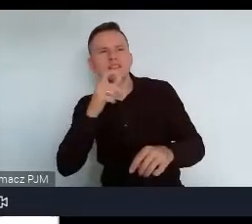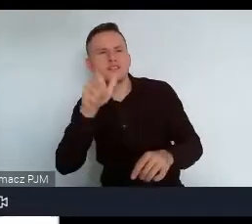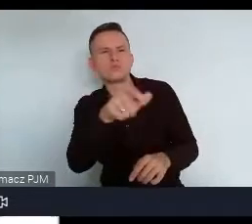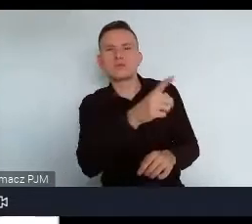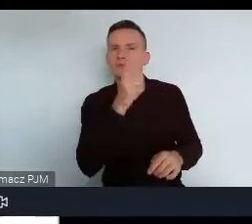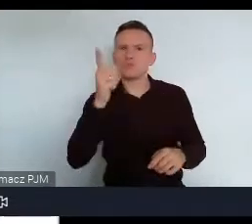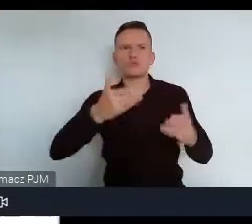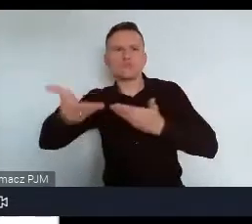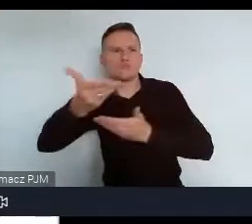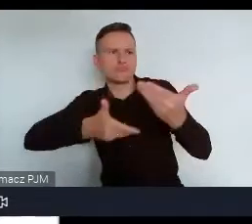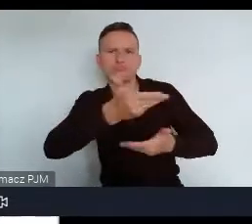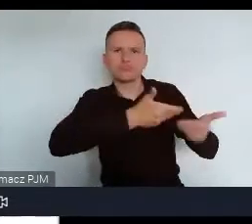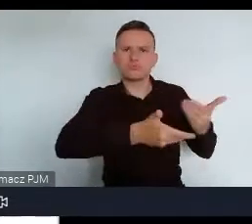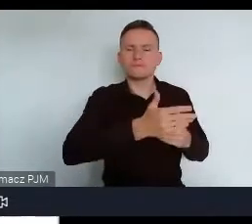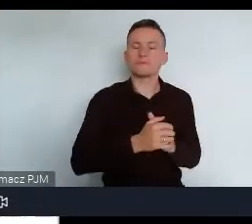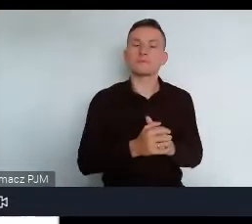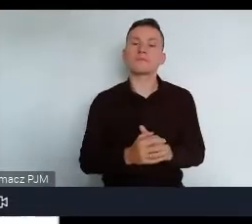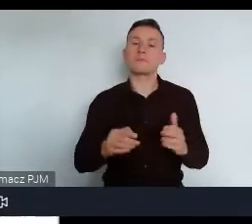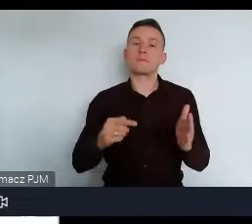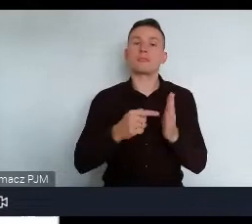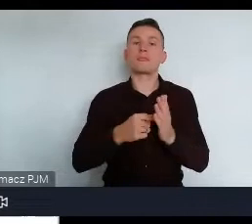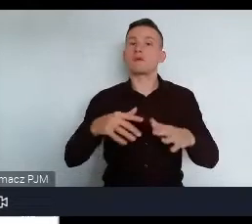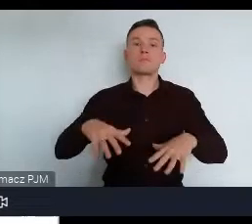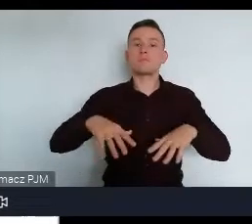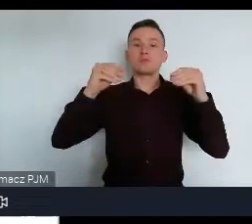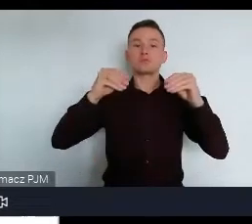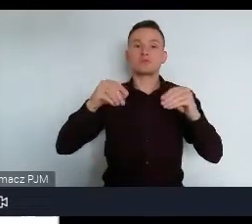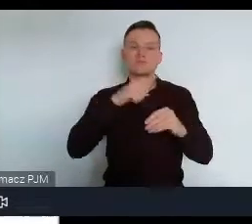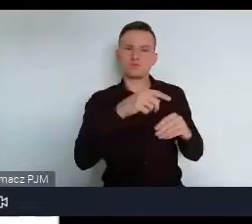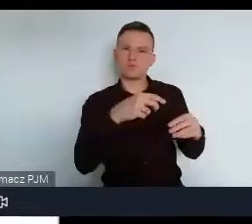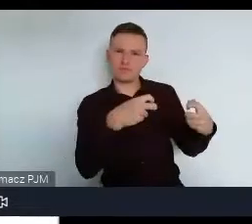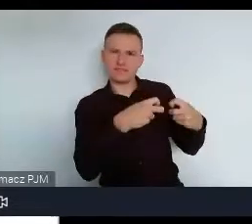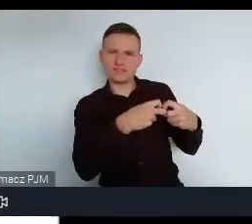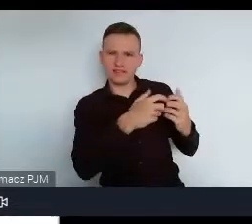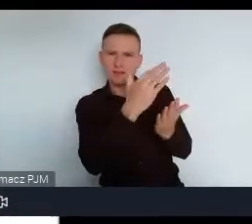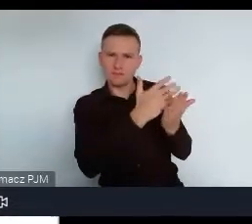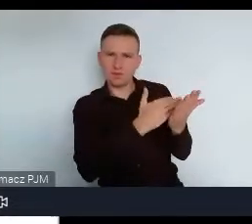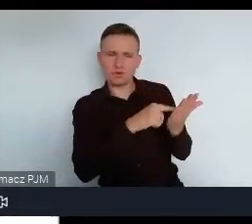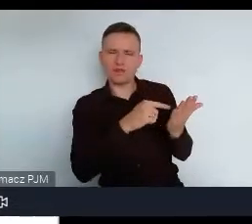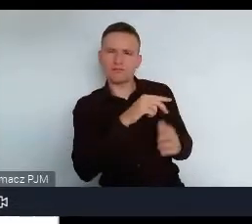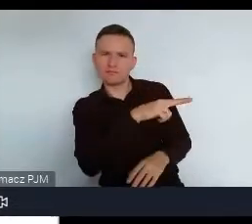Wstępna ewaluacja przeprowadzona przy użyciu narzędzia pozwoliła na kilka spostrzeżeń, które należy wykorzystać